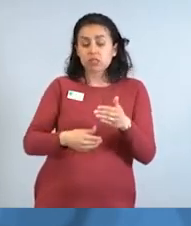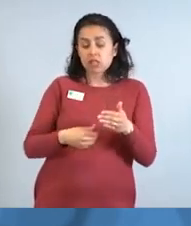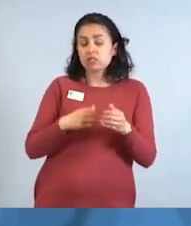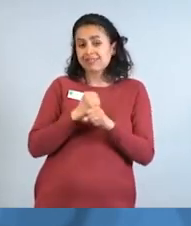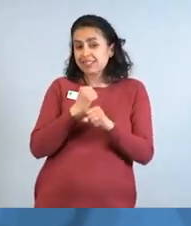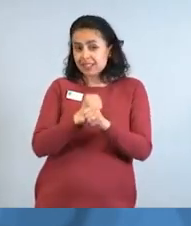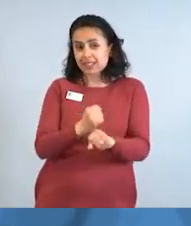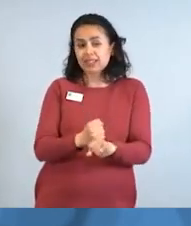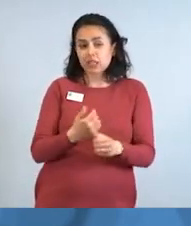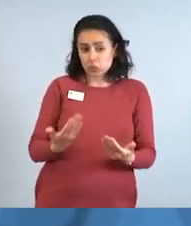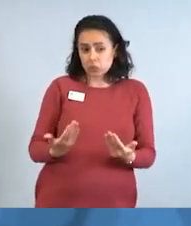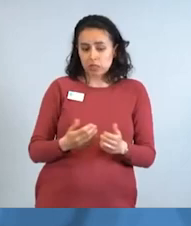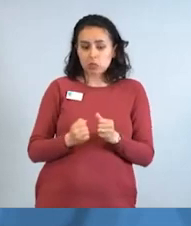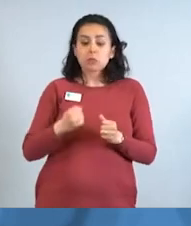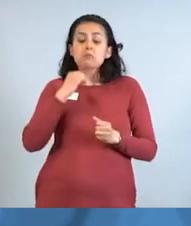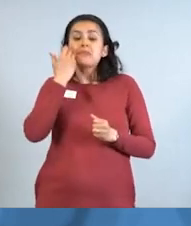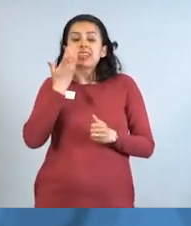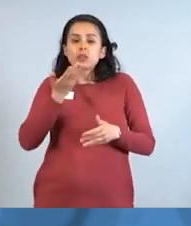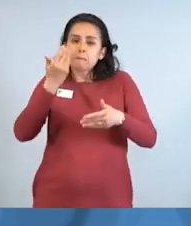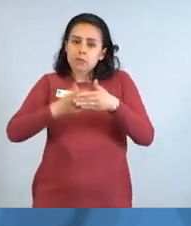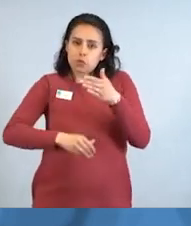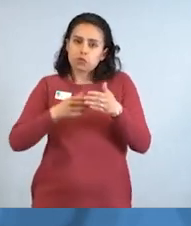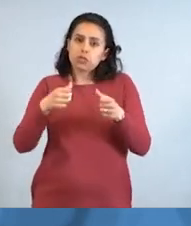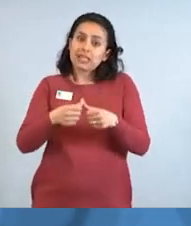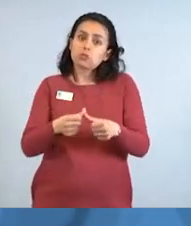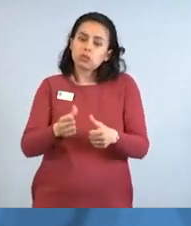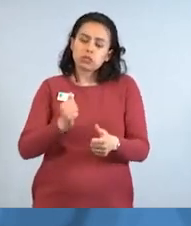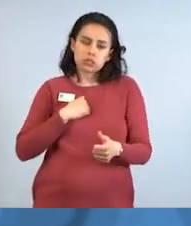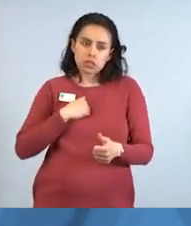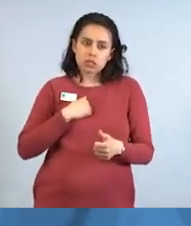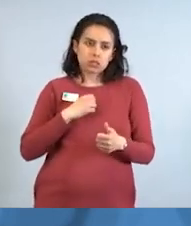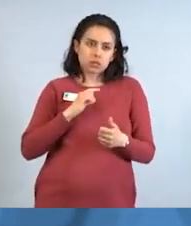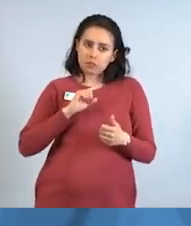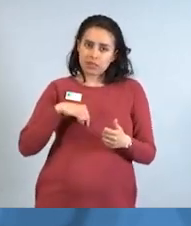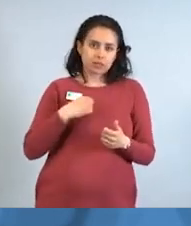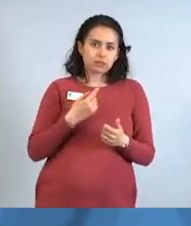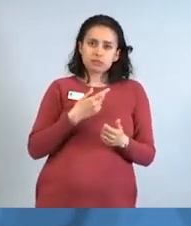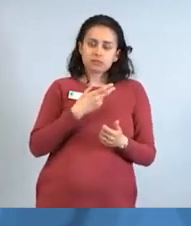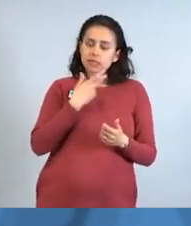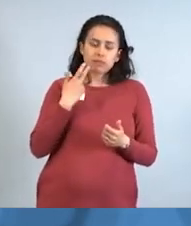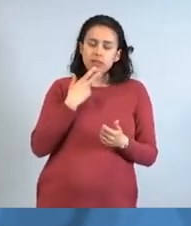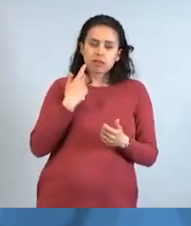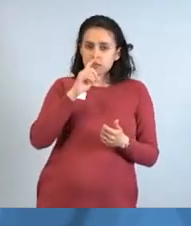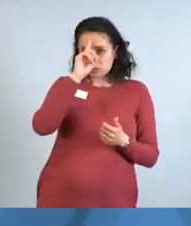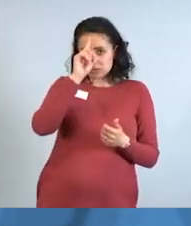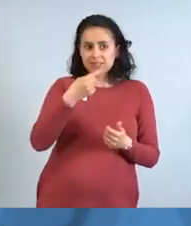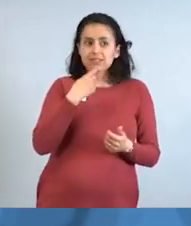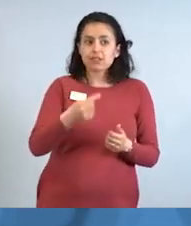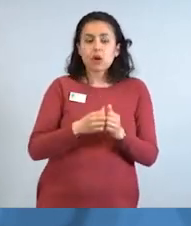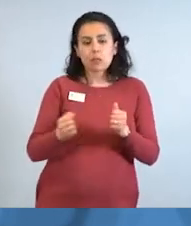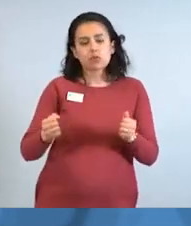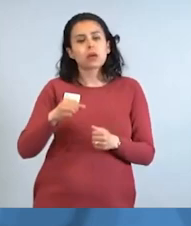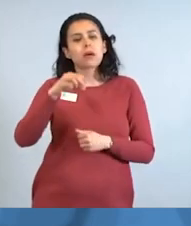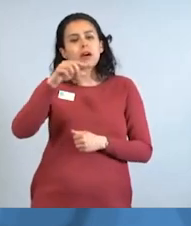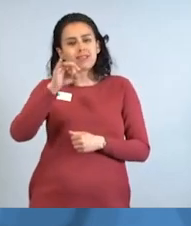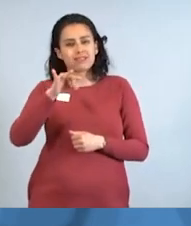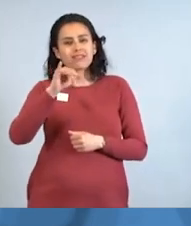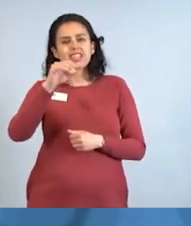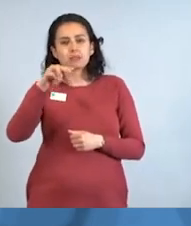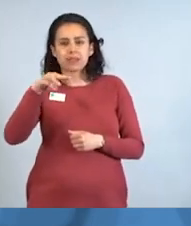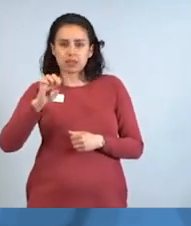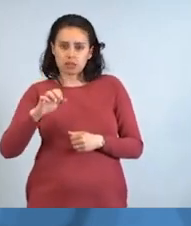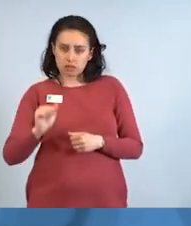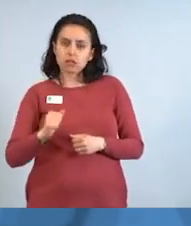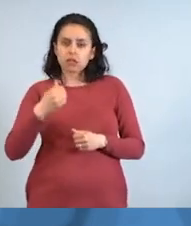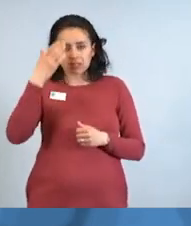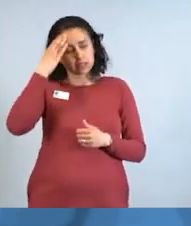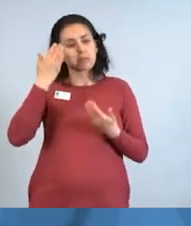Milloin ne saavat myyntiluvat, emme sitä uskalla sanoa. Maija ehkä tietää paremmin, kun Fimea on Suomen myyntilupaviranomainen.